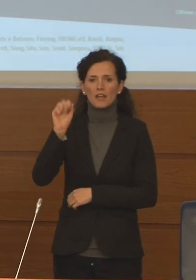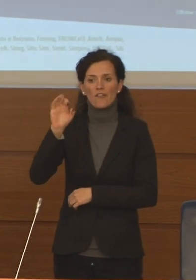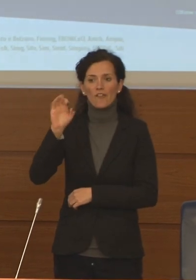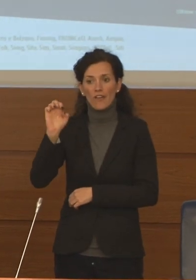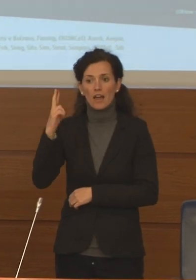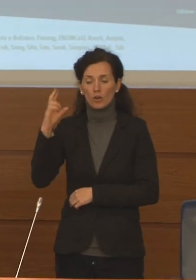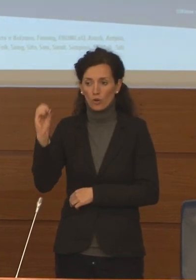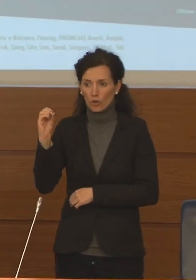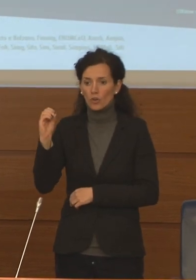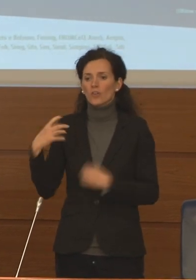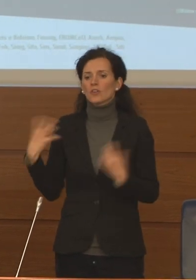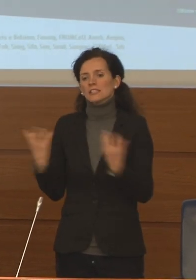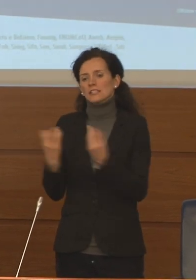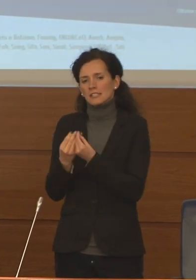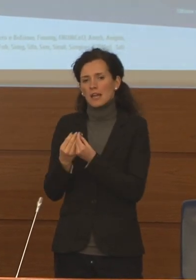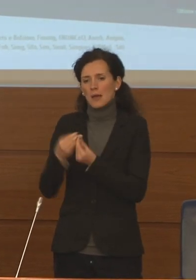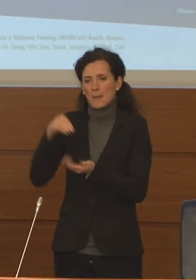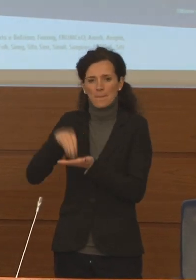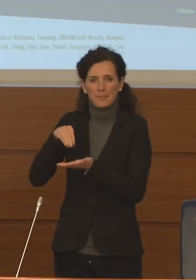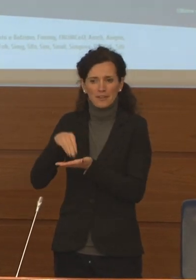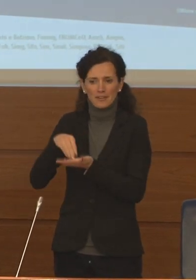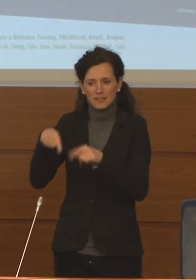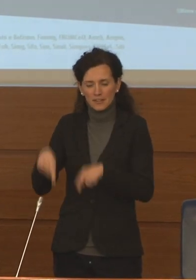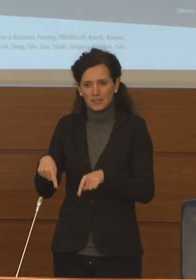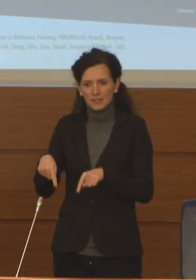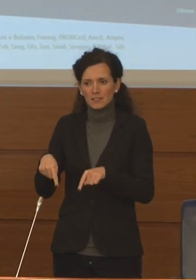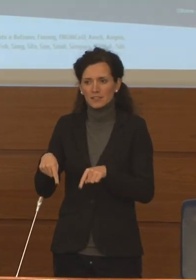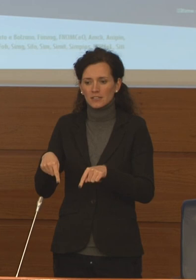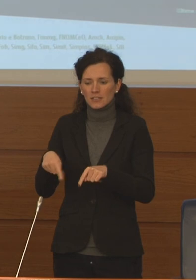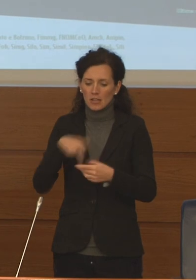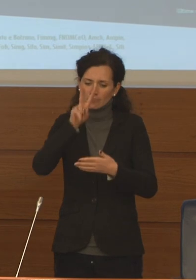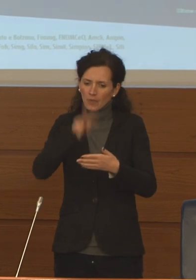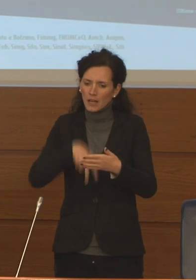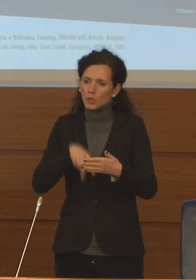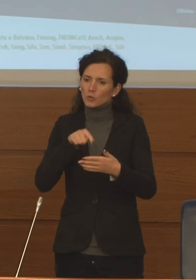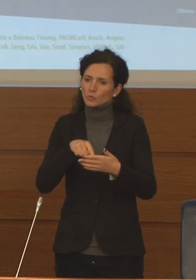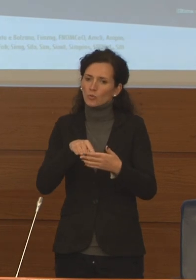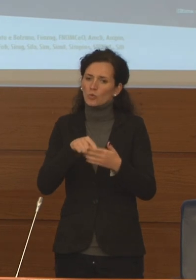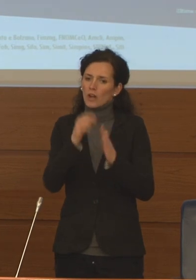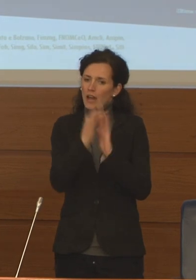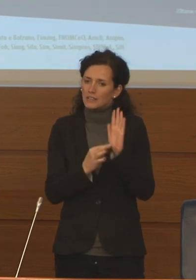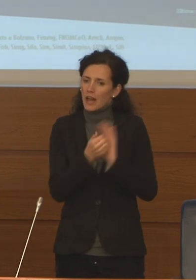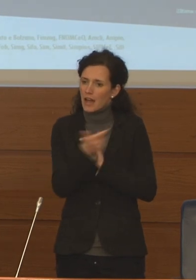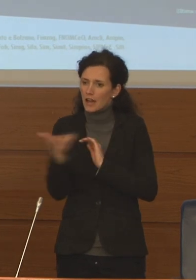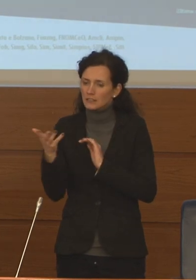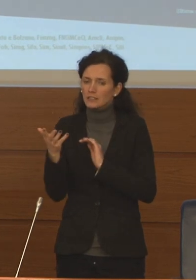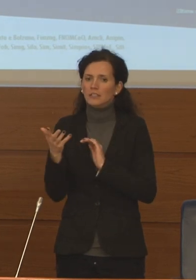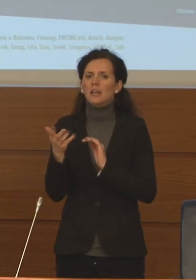assiste durante la lettura dei dati ed è disponibile per domande di carattere